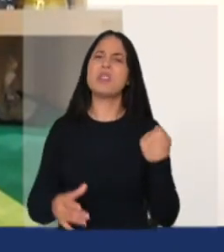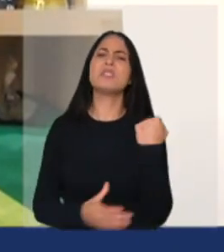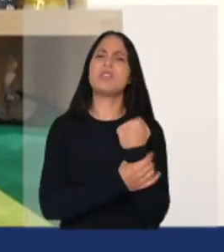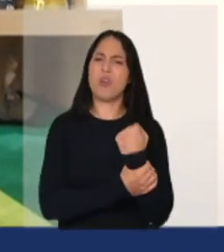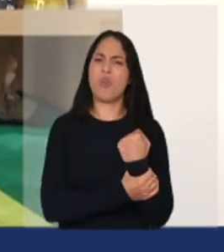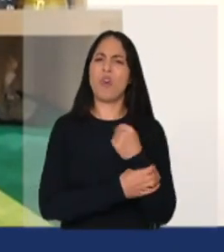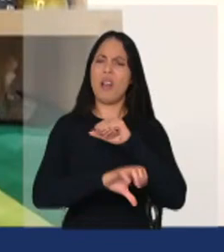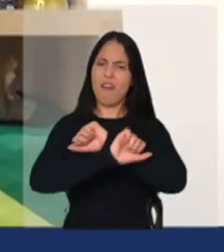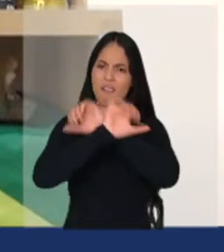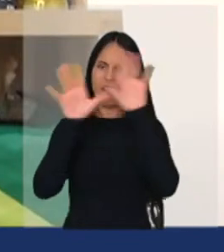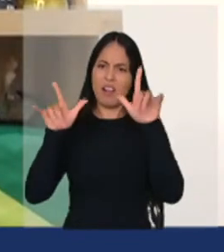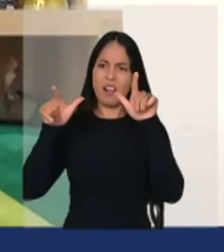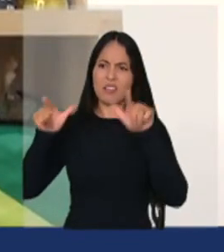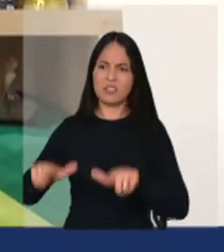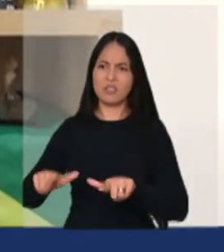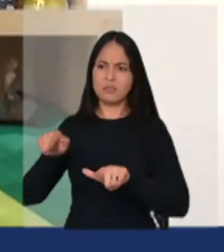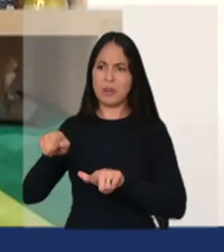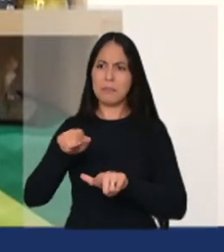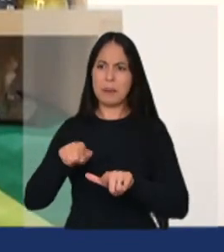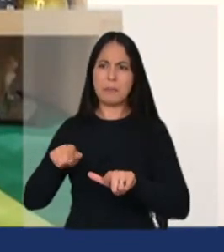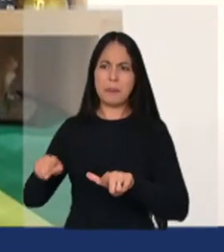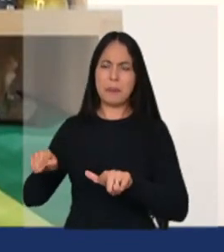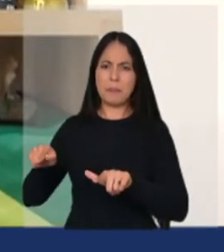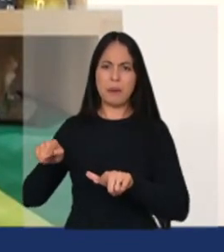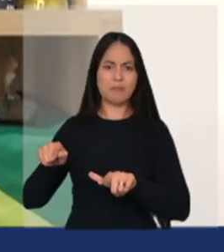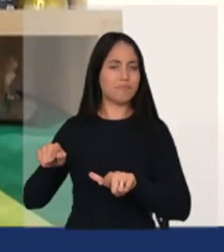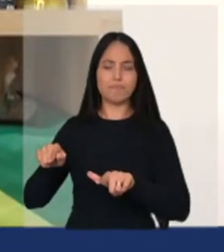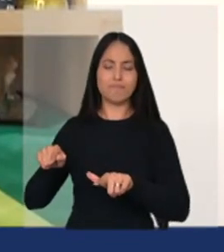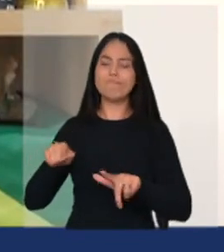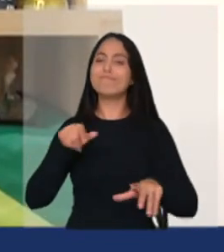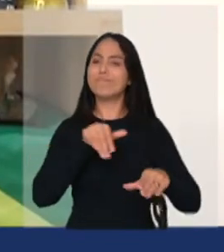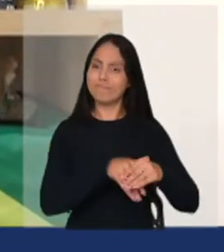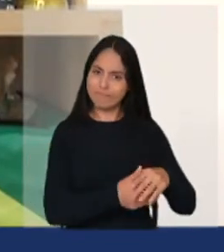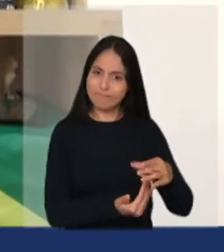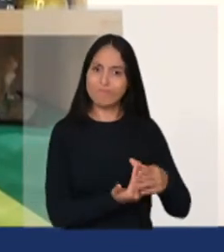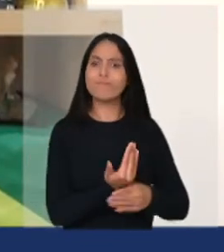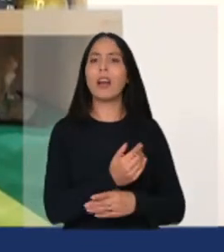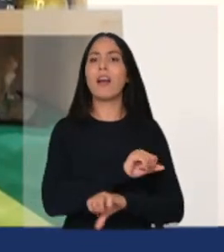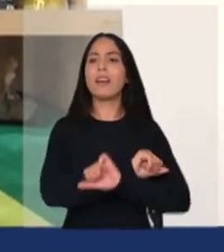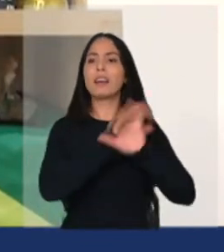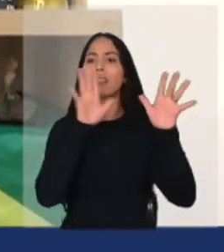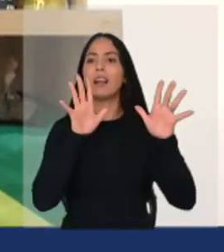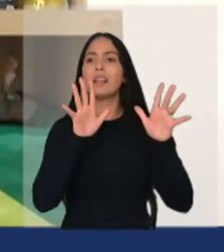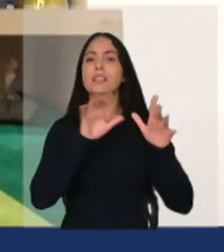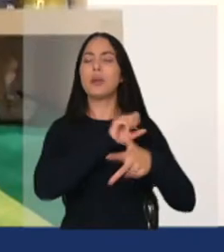PARA FAZER ESTA DEFESA, MAIS UMA VEZ, VENHO AQUI EM CLAMA E SABEM QUE PODEM CONTAR COMIGO AQUI NESTE PARLAMENTO PÚBLICO AGRADECER O PRESIDENTE BOLSONARO PELAS